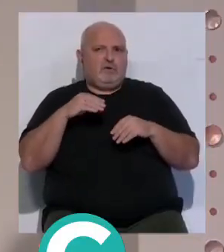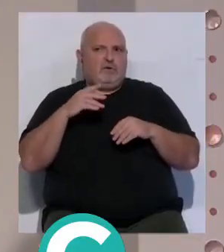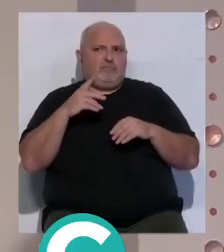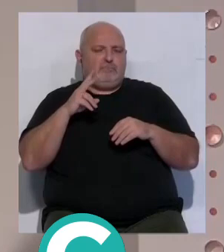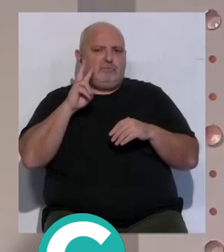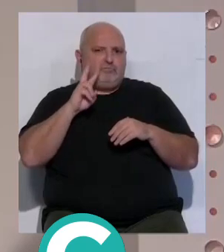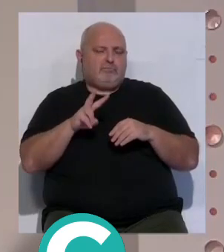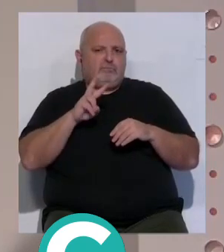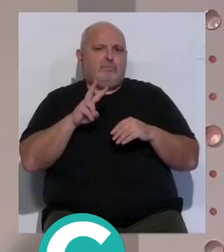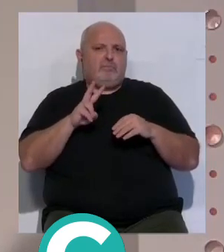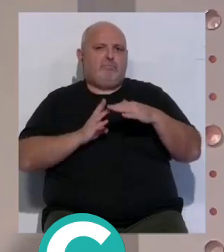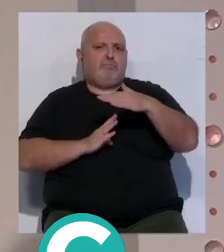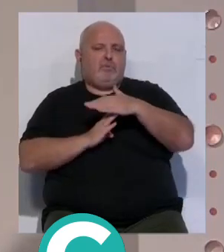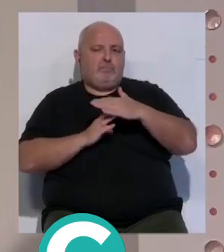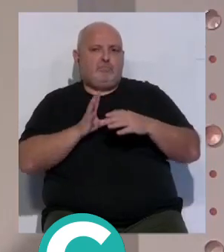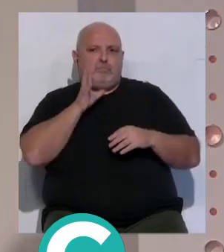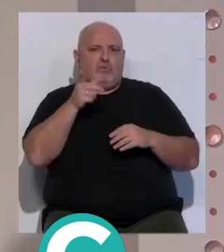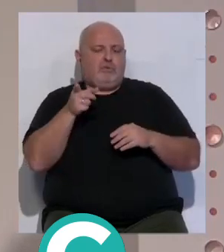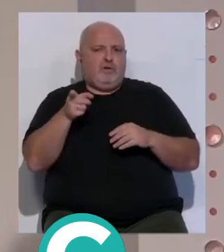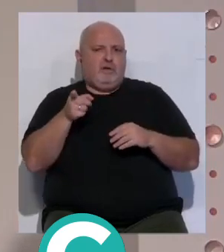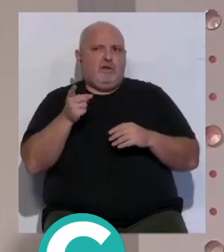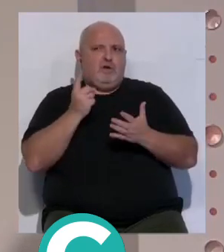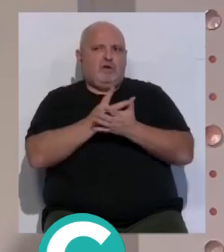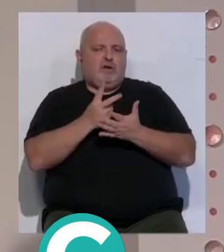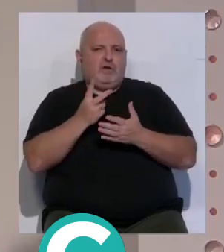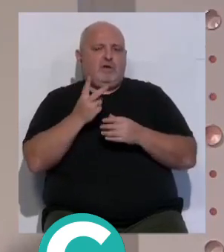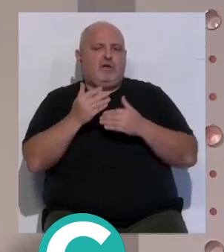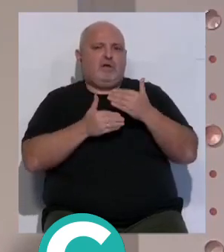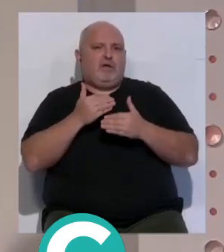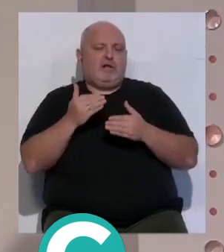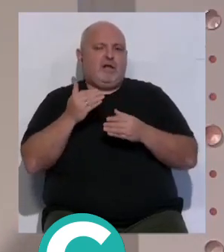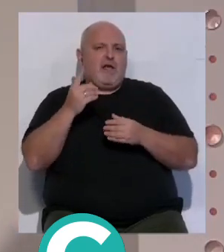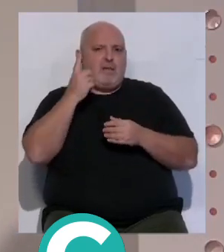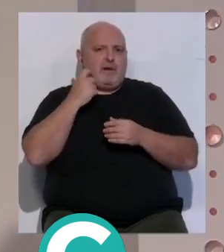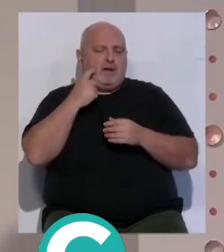encontrado con el parón y que pretende relanzar a una Unión deportiva al que la verdad es que